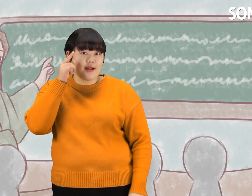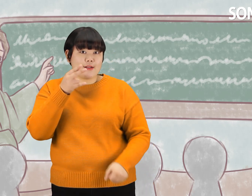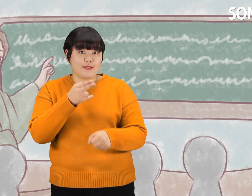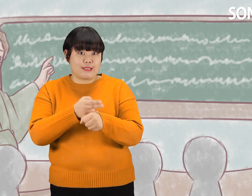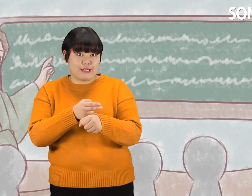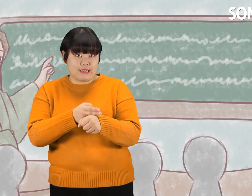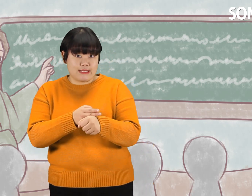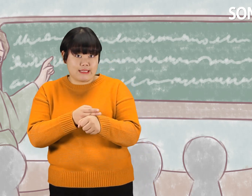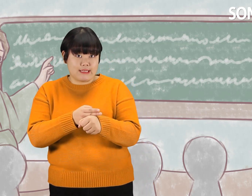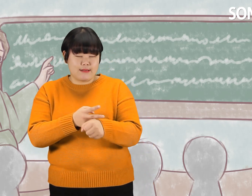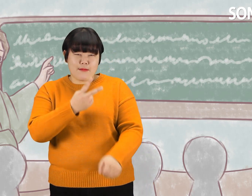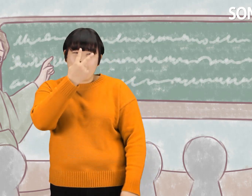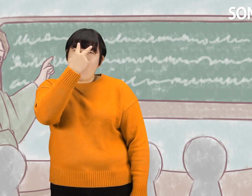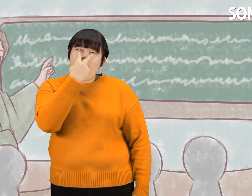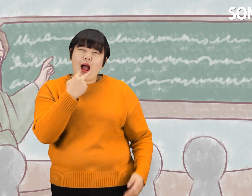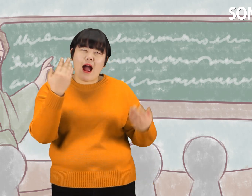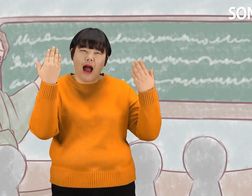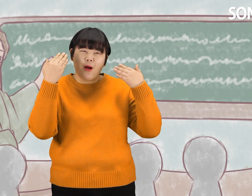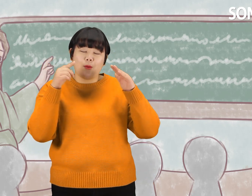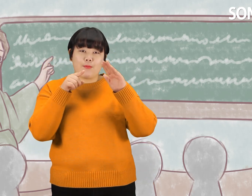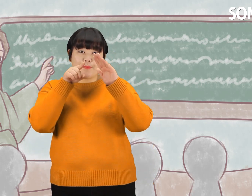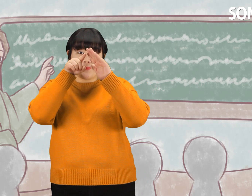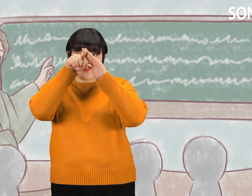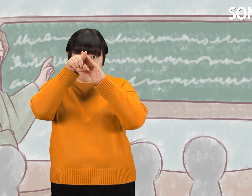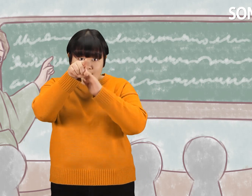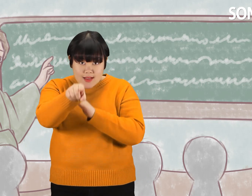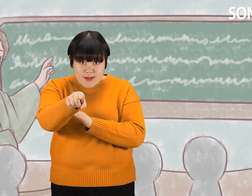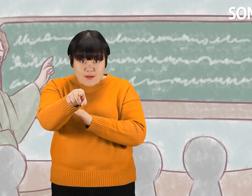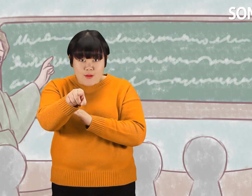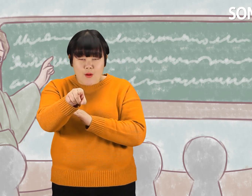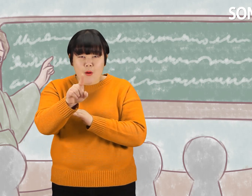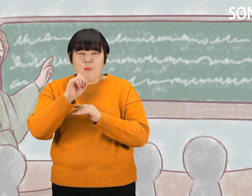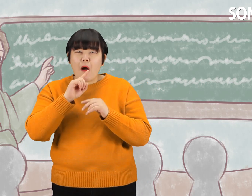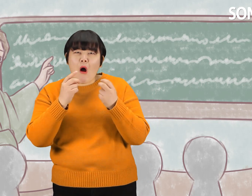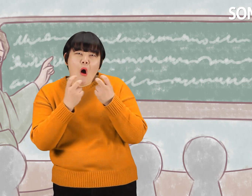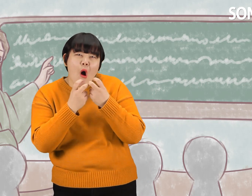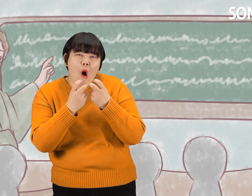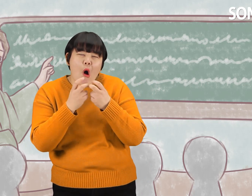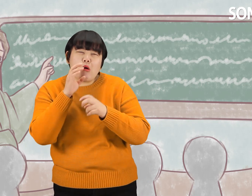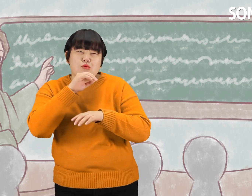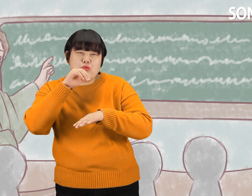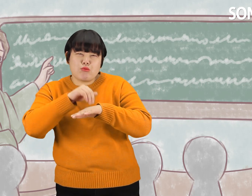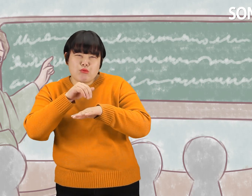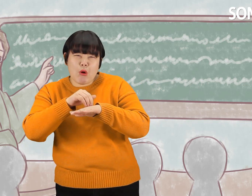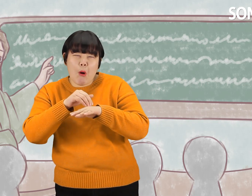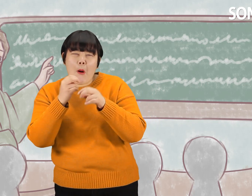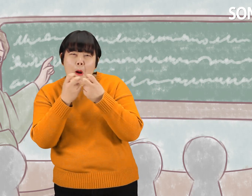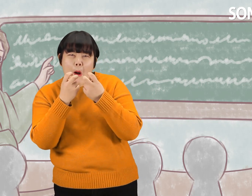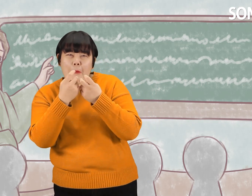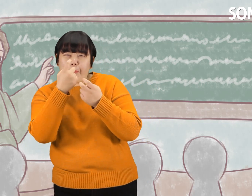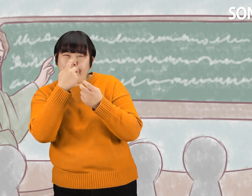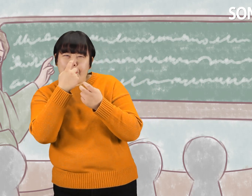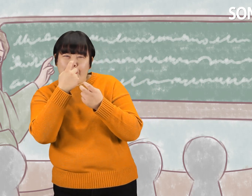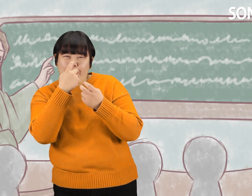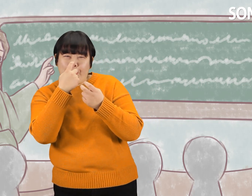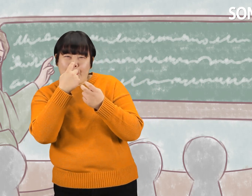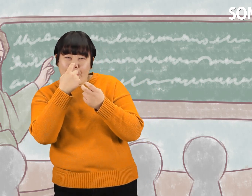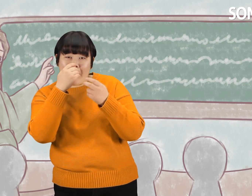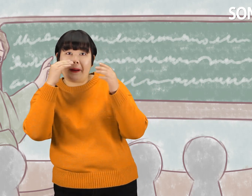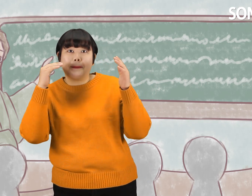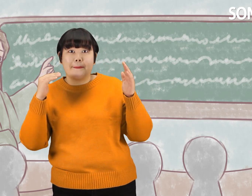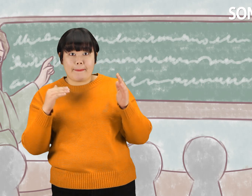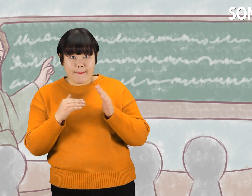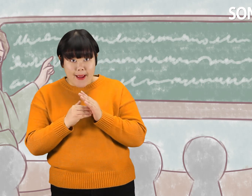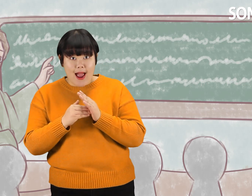号レスのみ盲学校に行ったサリバン先生は、まず、自分が訓練方法を学びました。